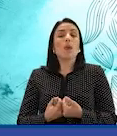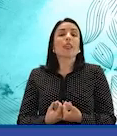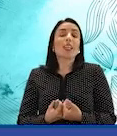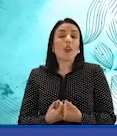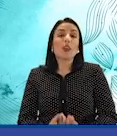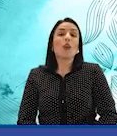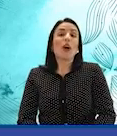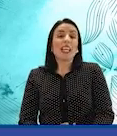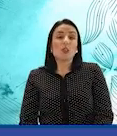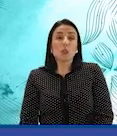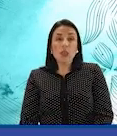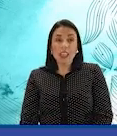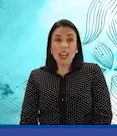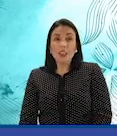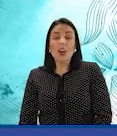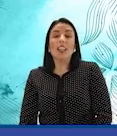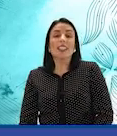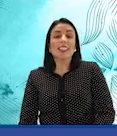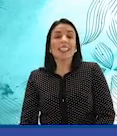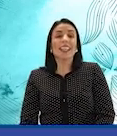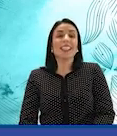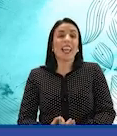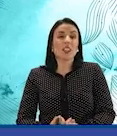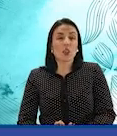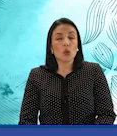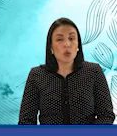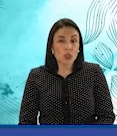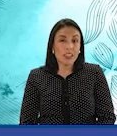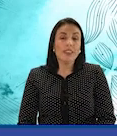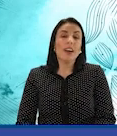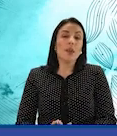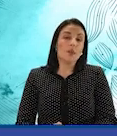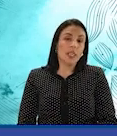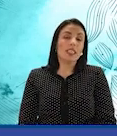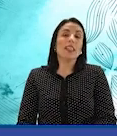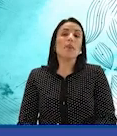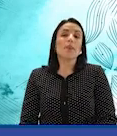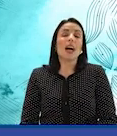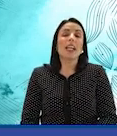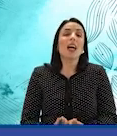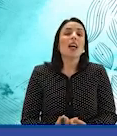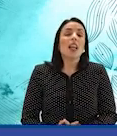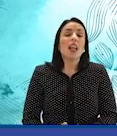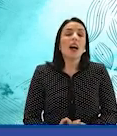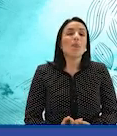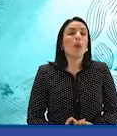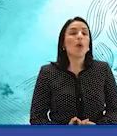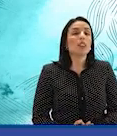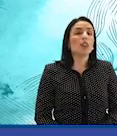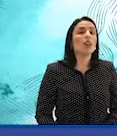porque el Código es muy claro al decir que es exclusivamente para la aprobación